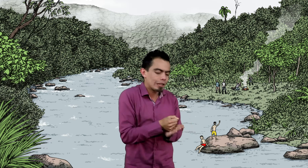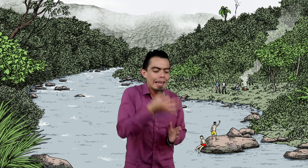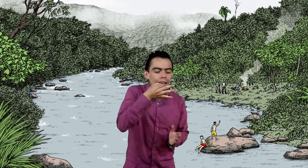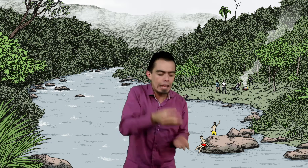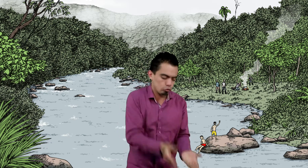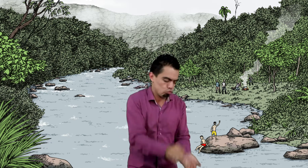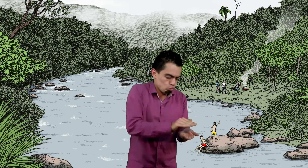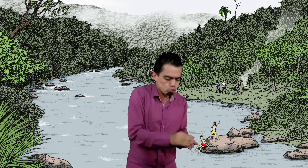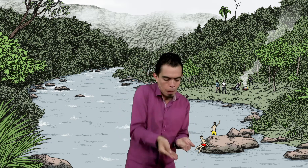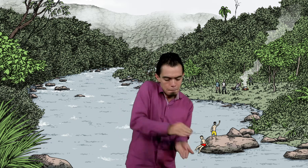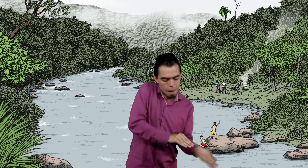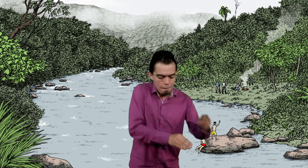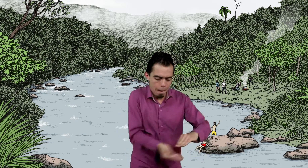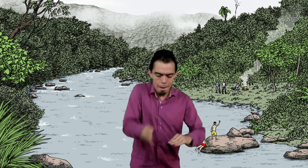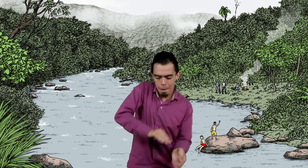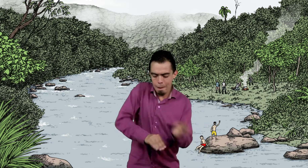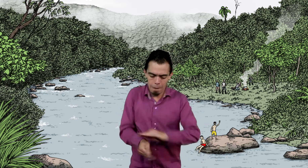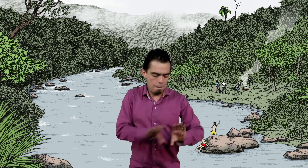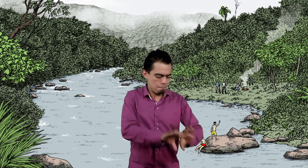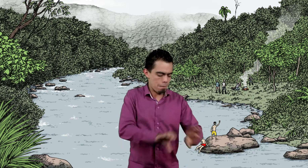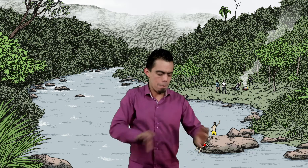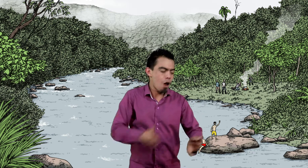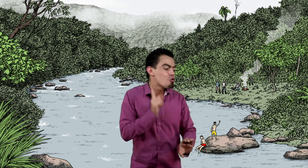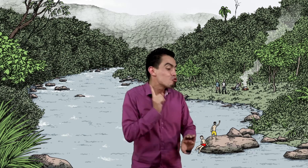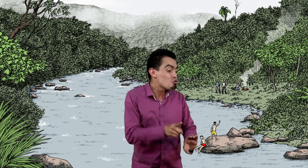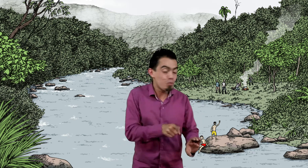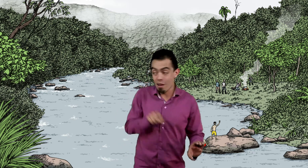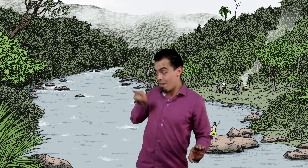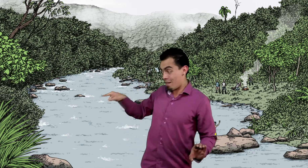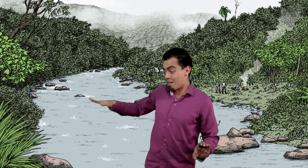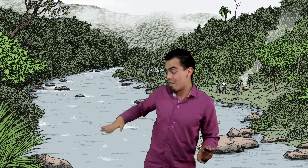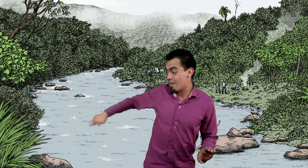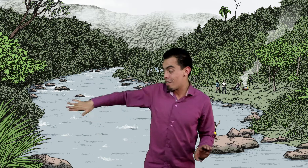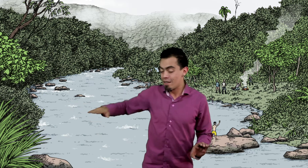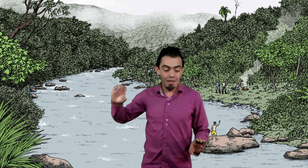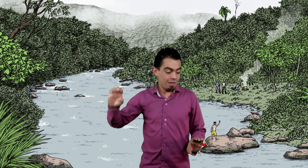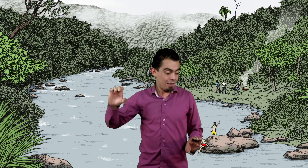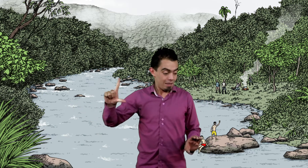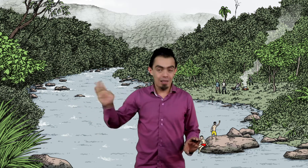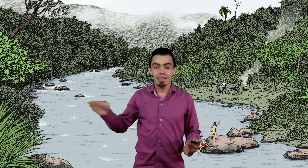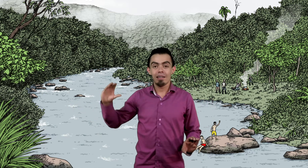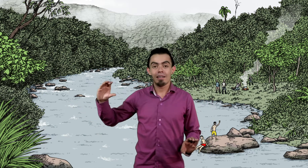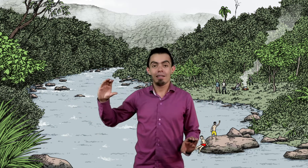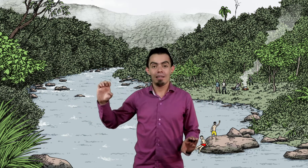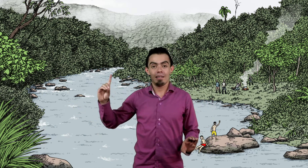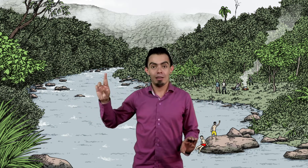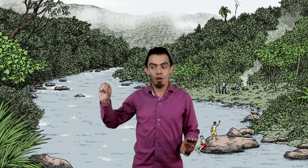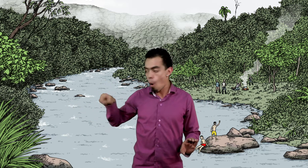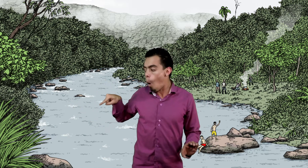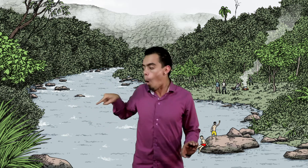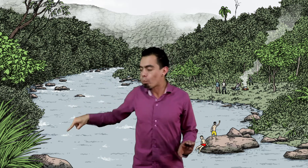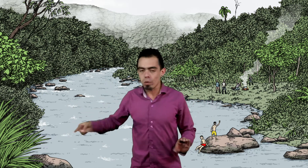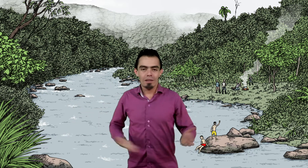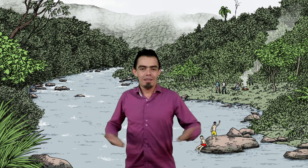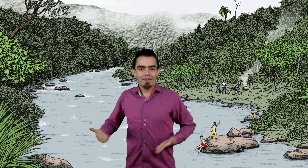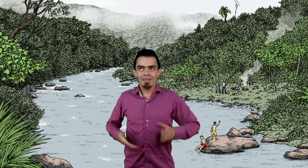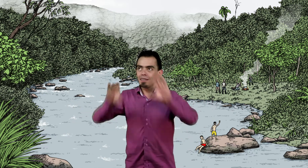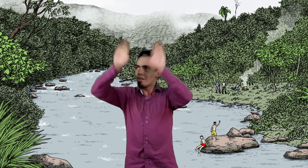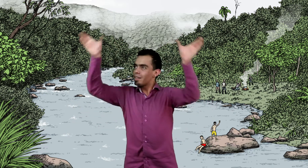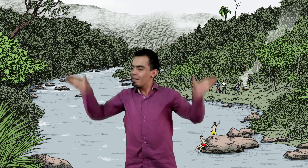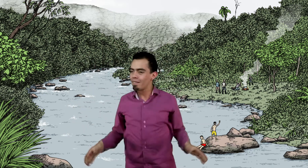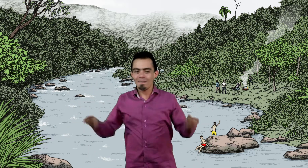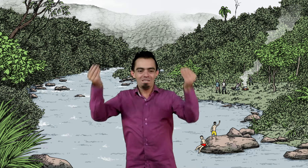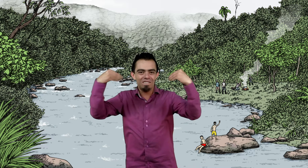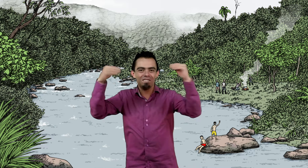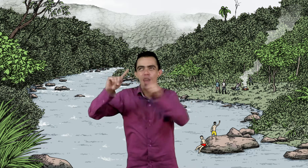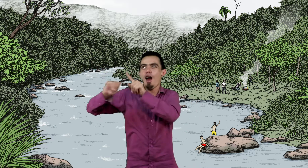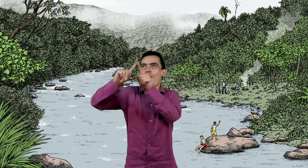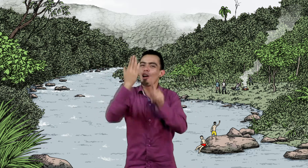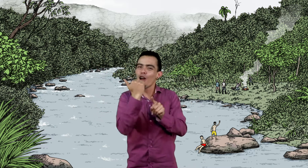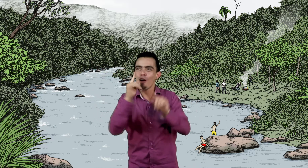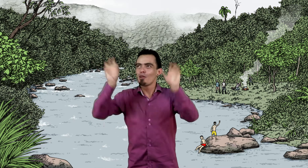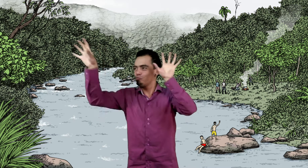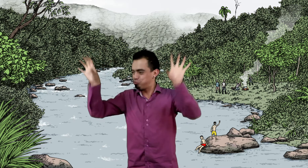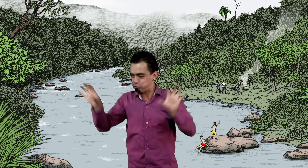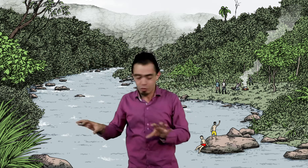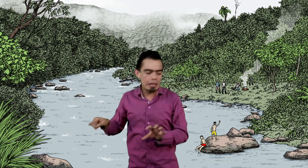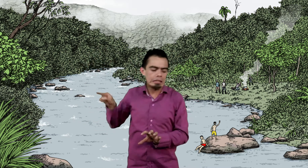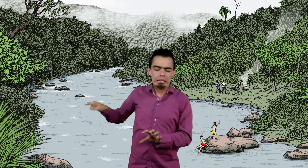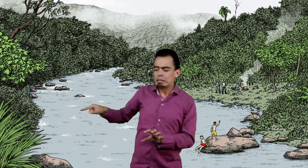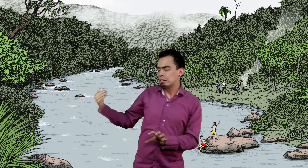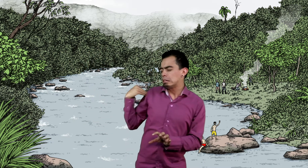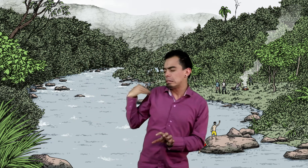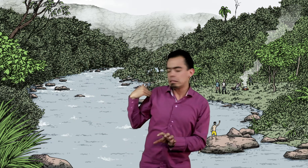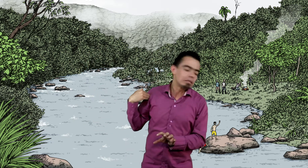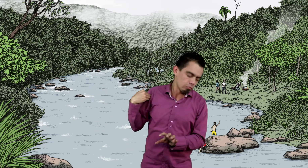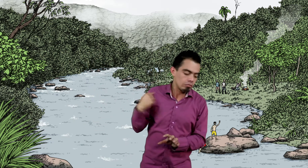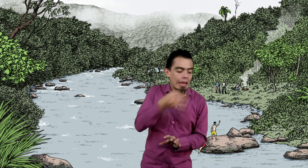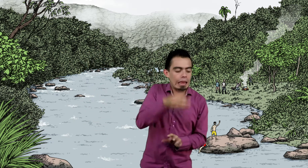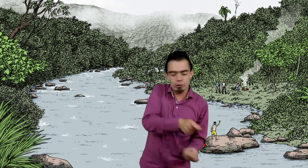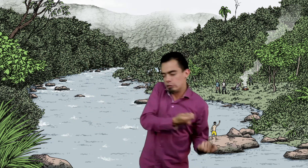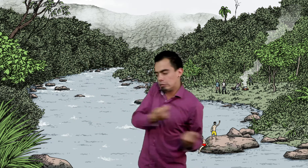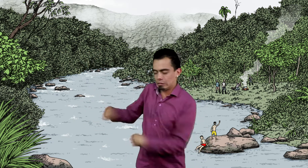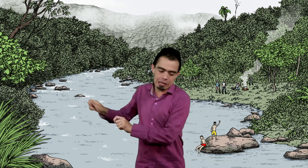a alistar los quesos que pedía el dueño de la tienda de abarrotes en El Cedro.